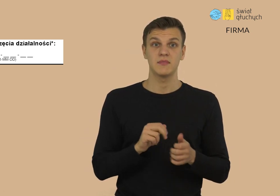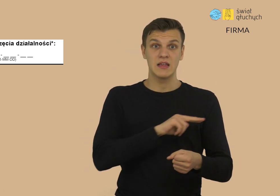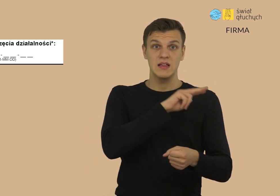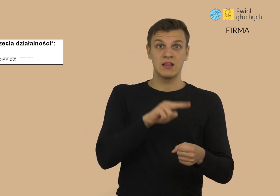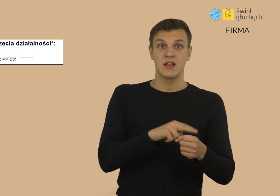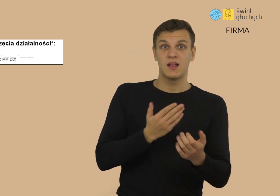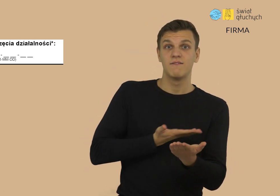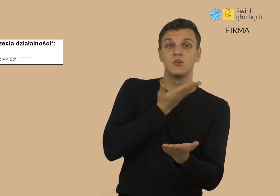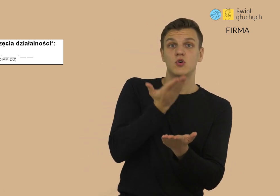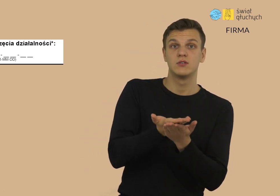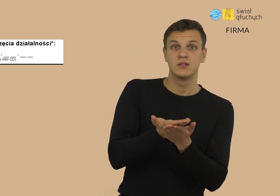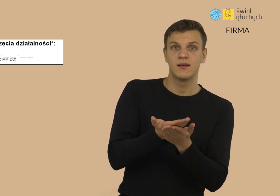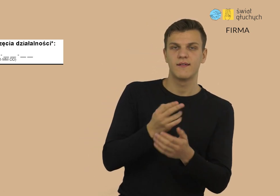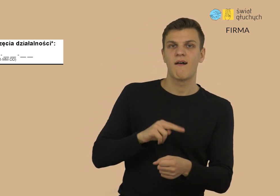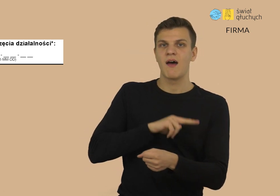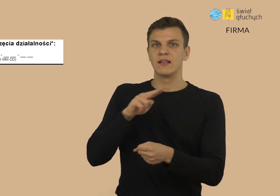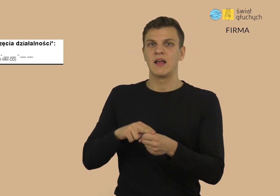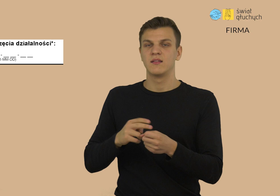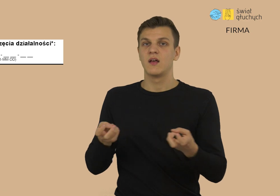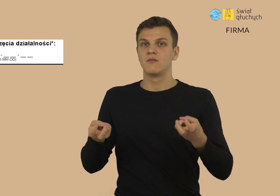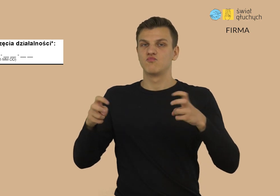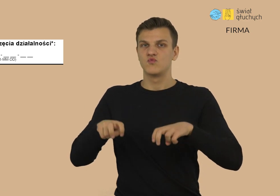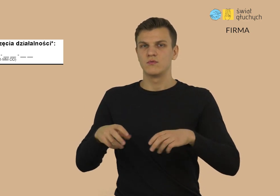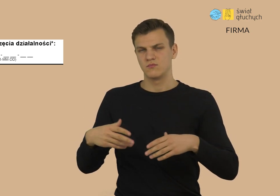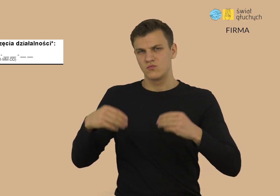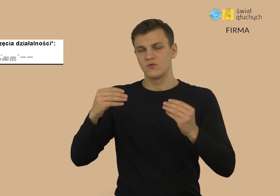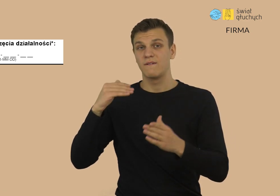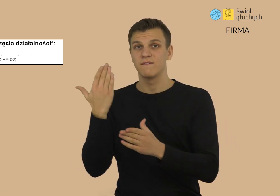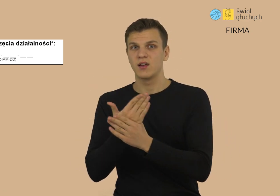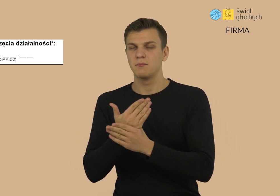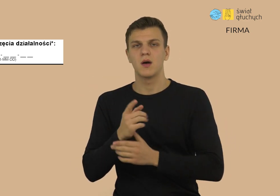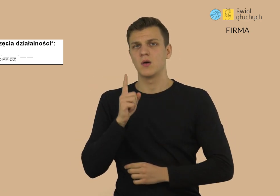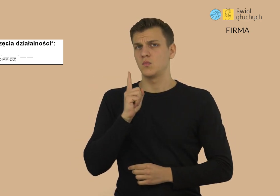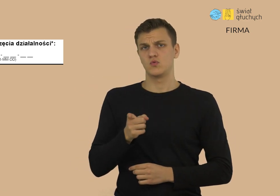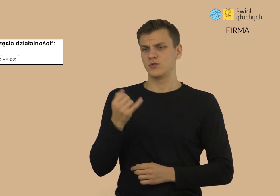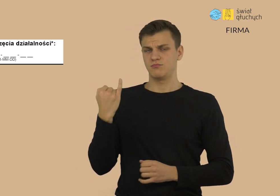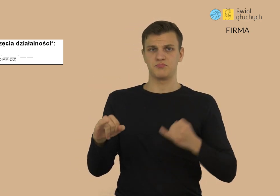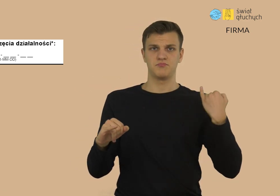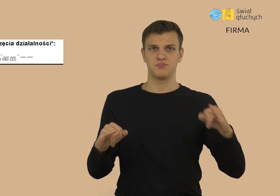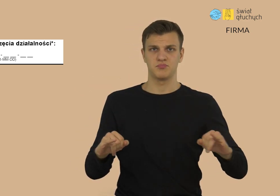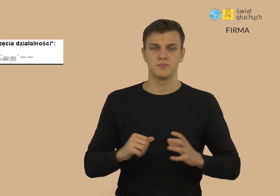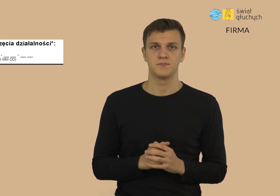Data wypełnienia wniosku musi różnić sie od daty założenia firmy.